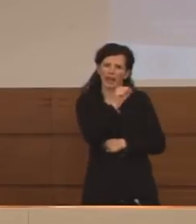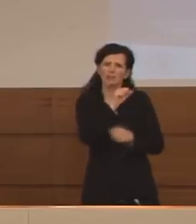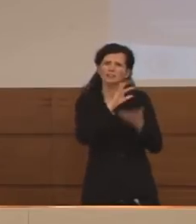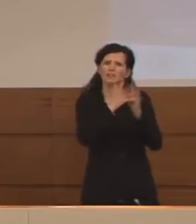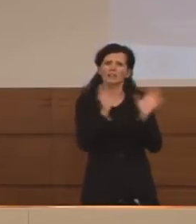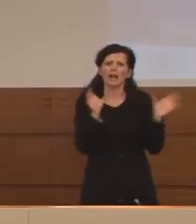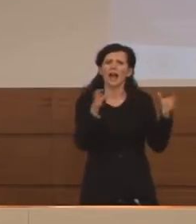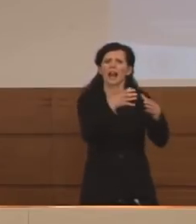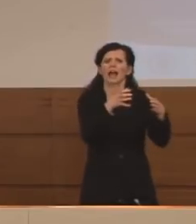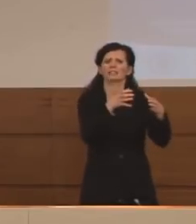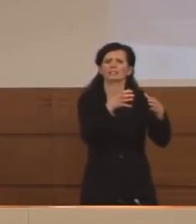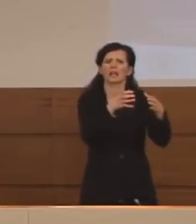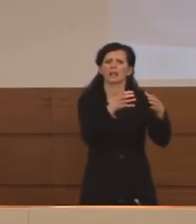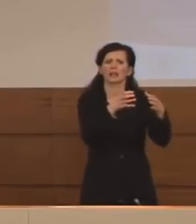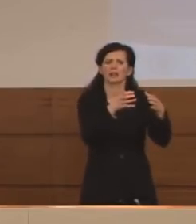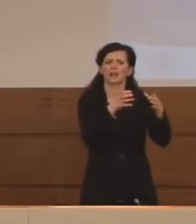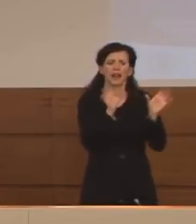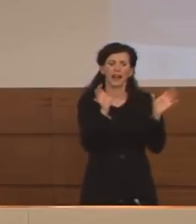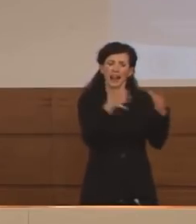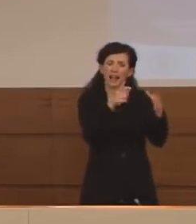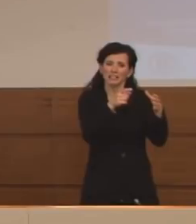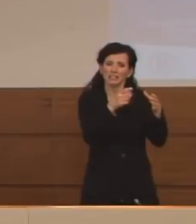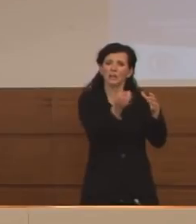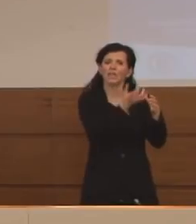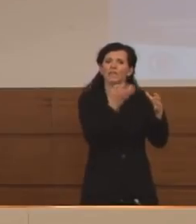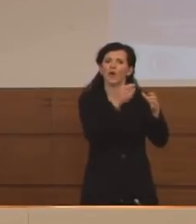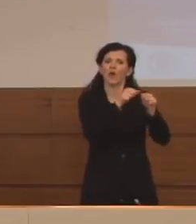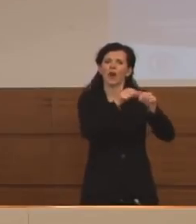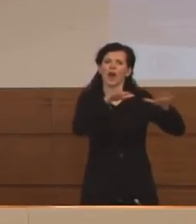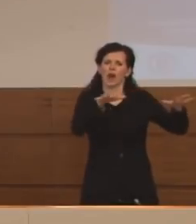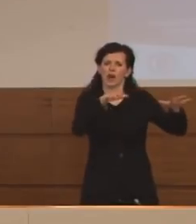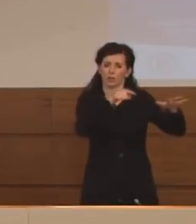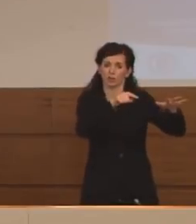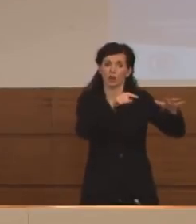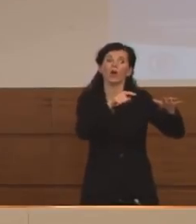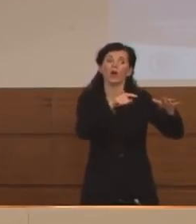focolai che hanno portato alla dichiarazione, per esempio, di zone rosse.